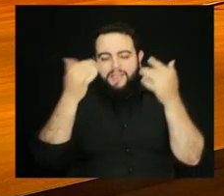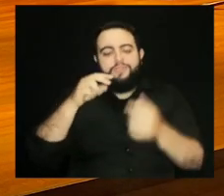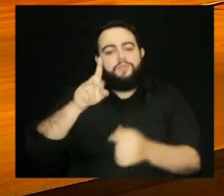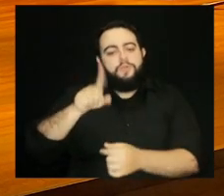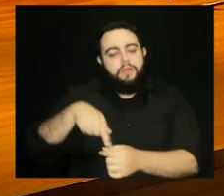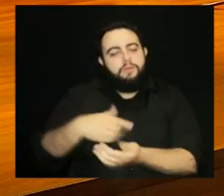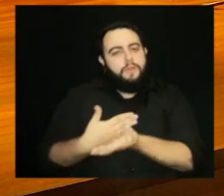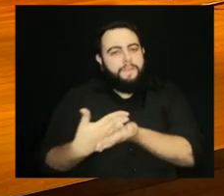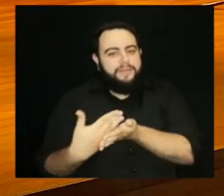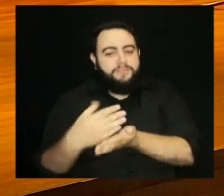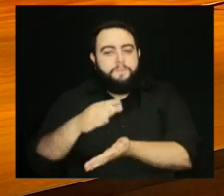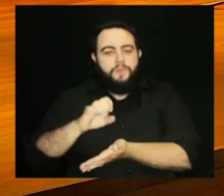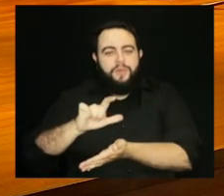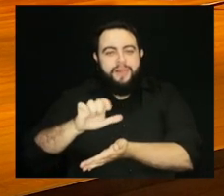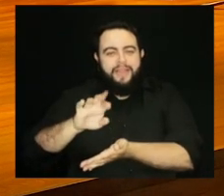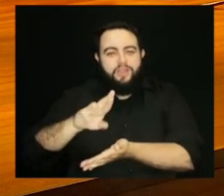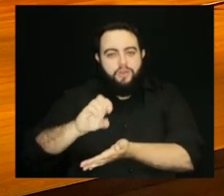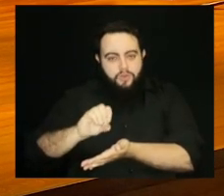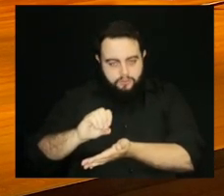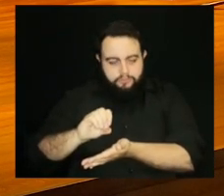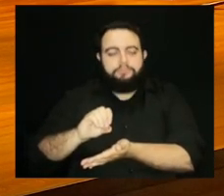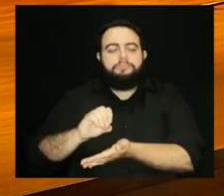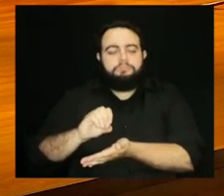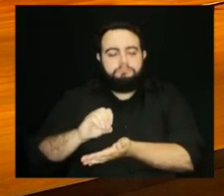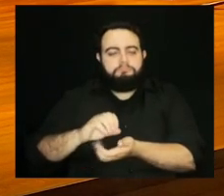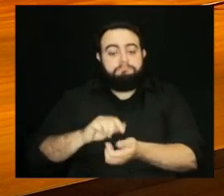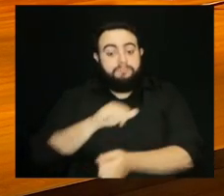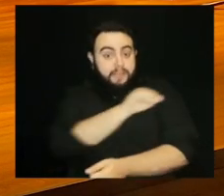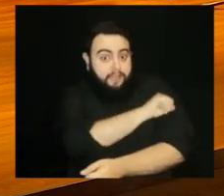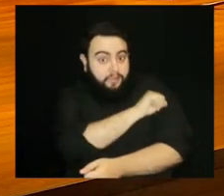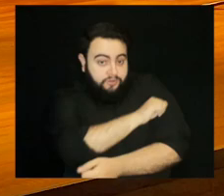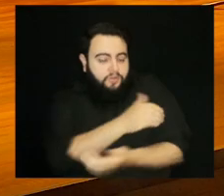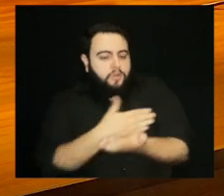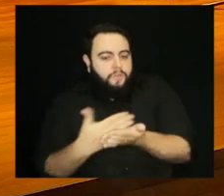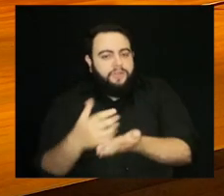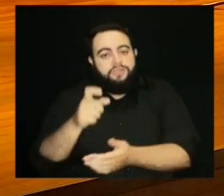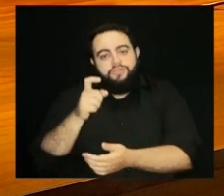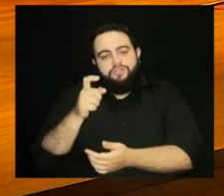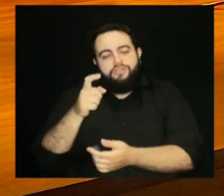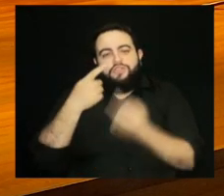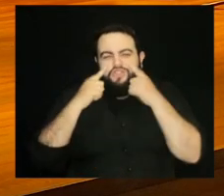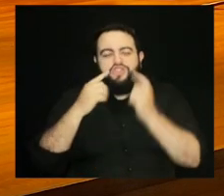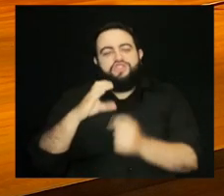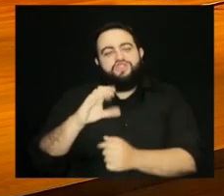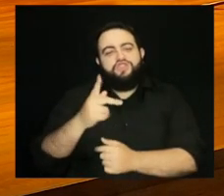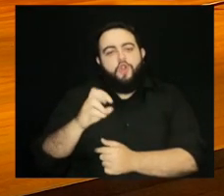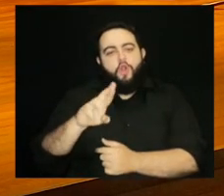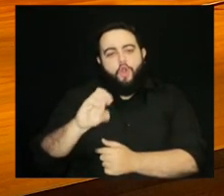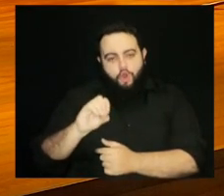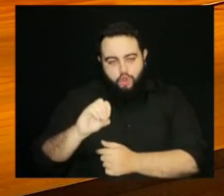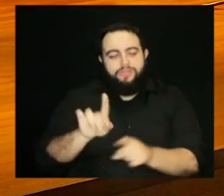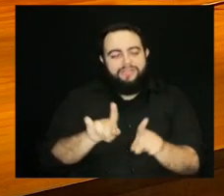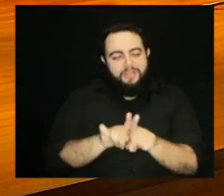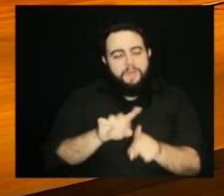de Janeiro vai começar a surgir primeiro o choro e o maxixe e que depois mais tarde vão dar no